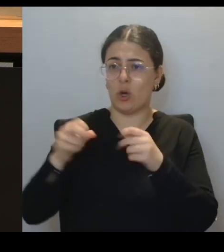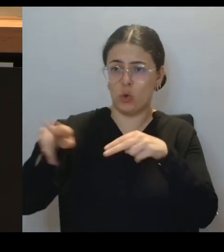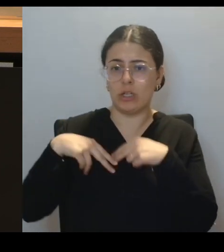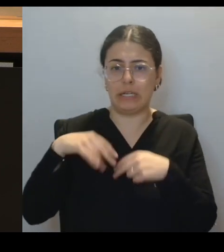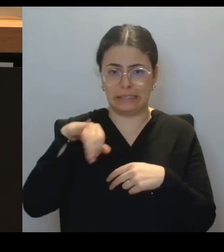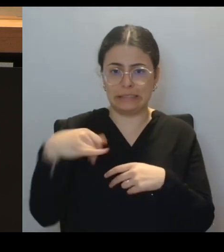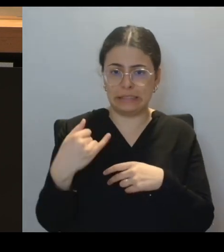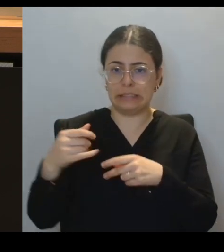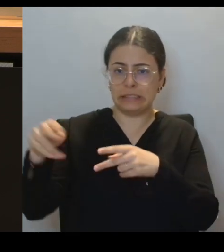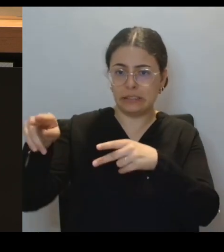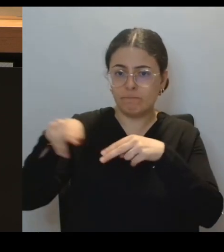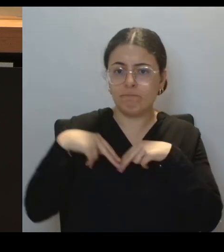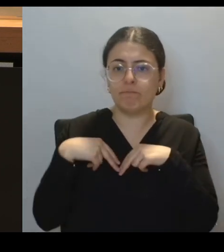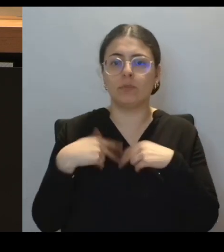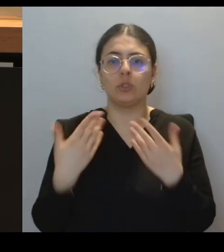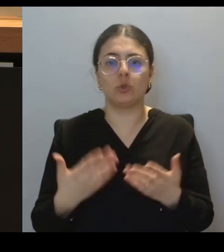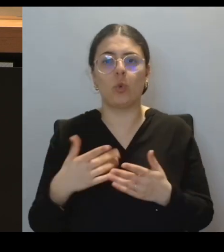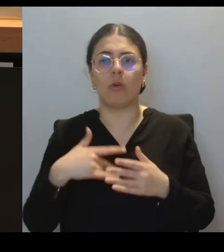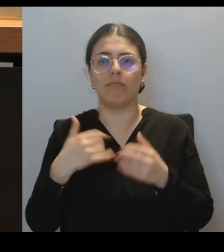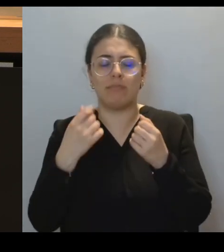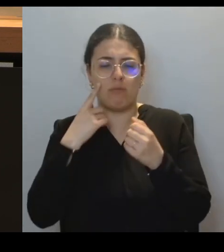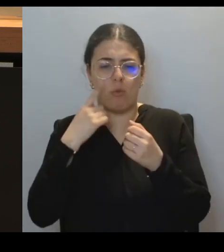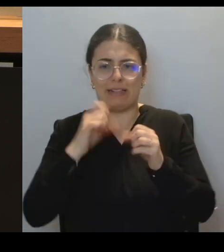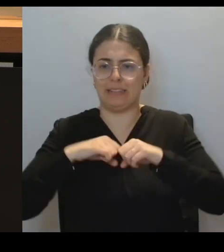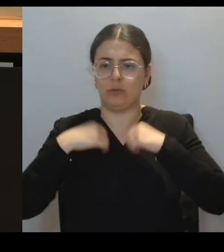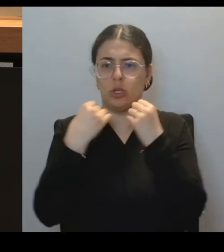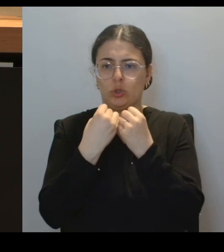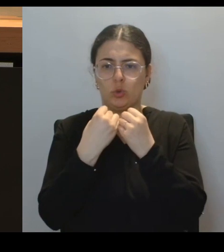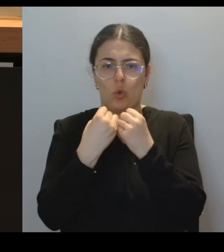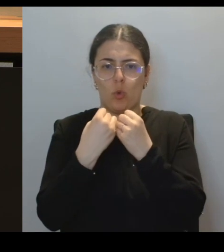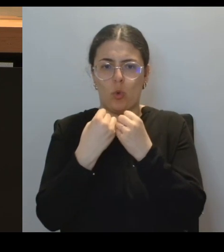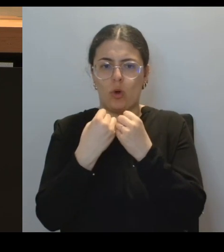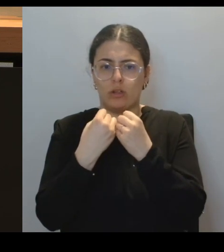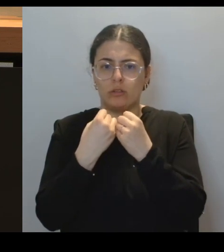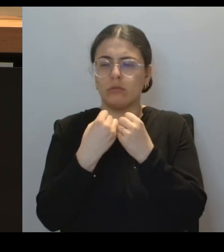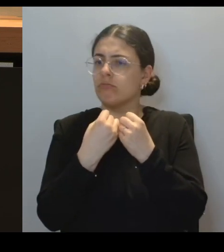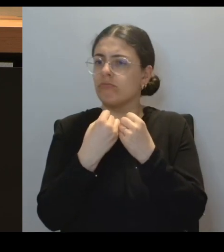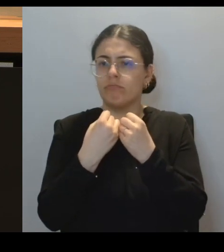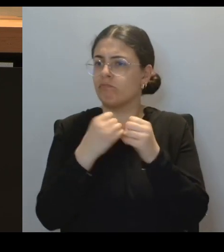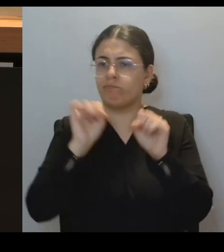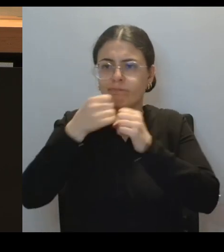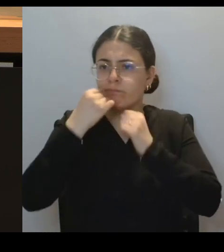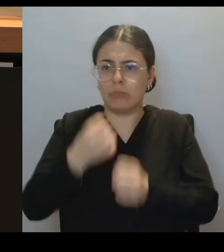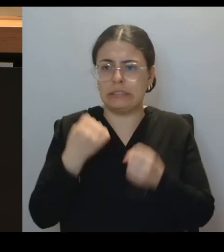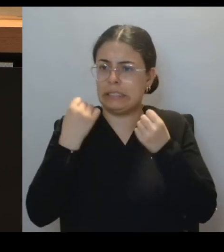Sindschar vorherrscht, kaum möglich. Immer wieder erstarken lokale Keimzellen des IS